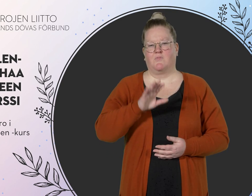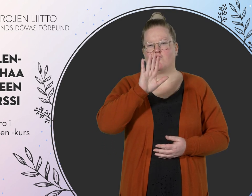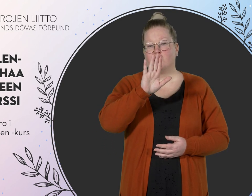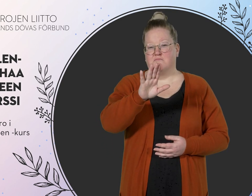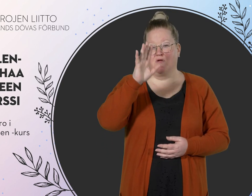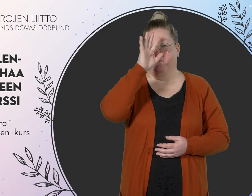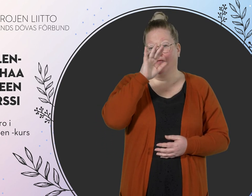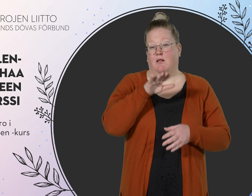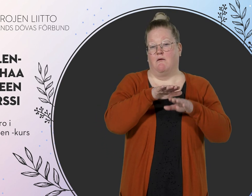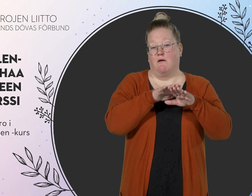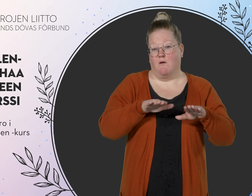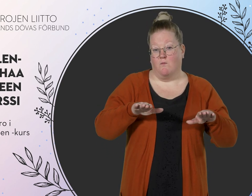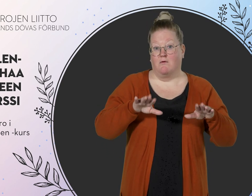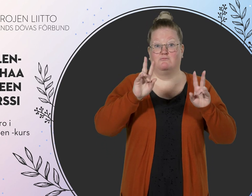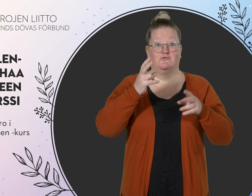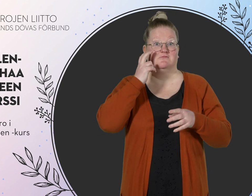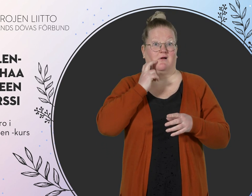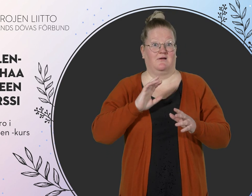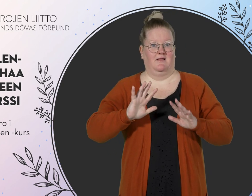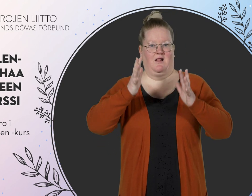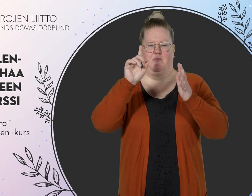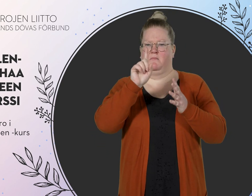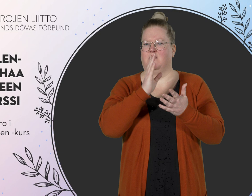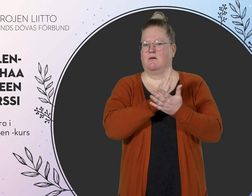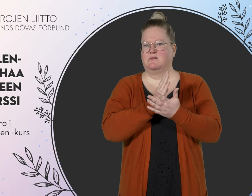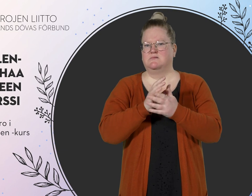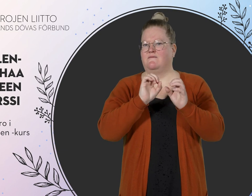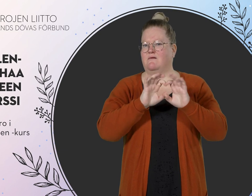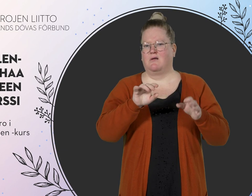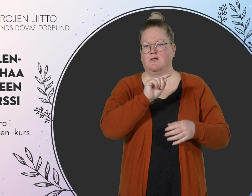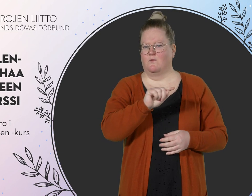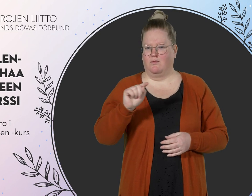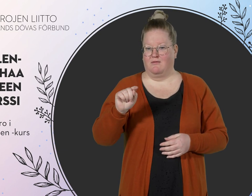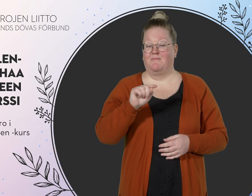Mitkä asiat vaikuttavat mielenrauhaasi ja arkielämääsi?